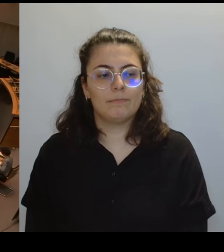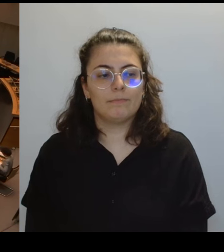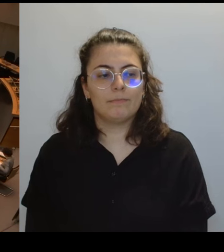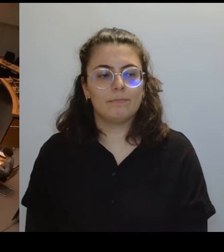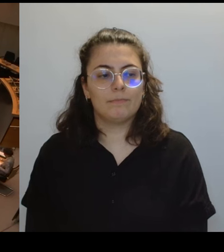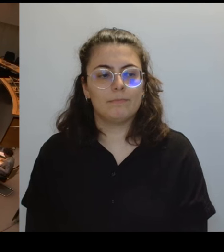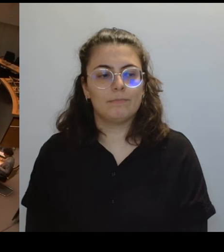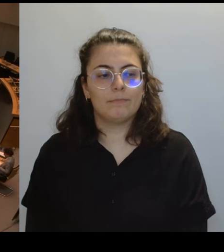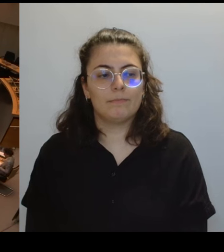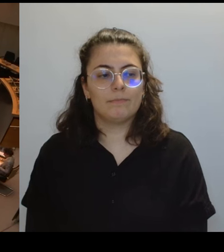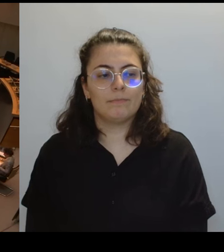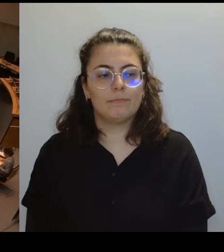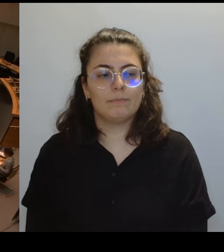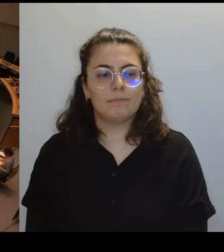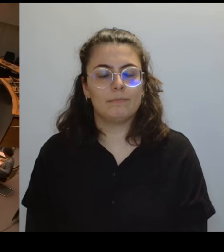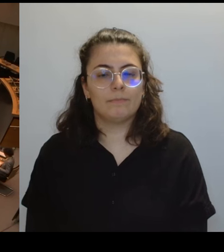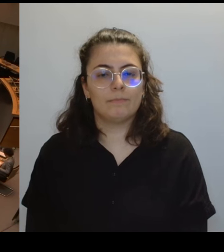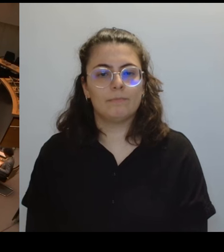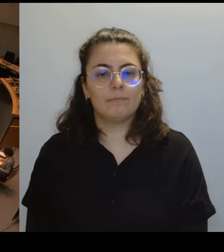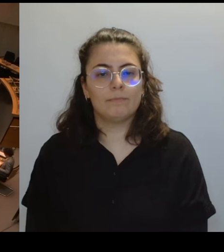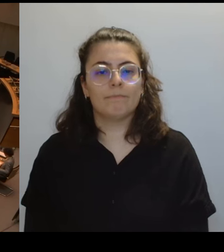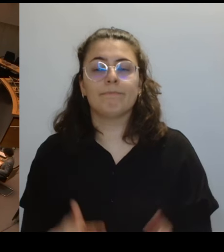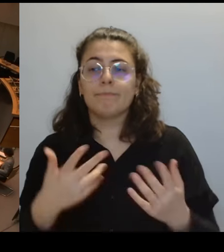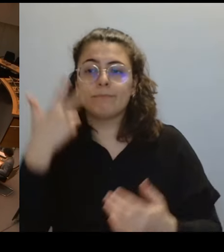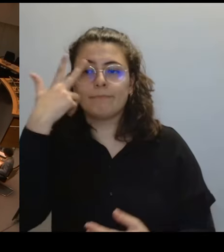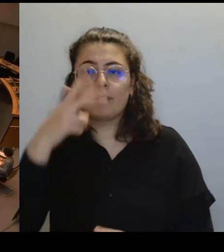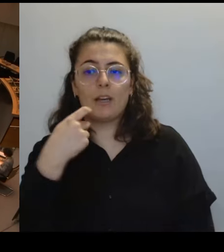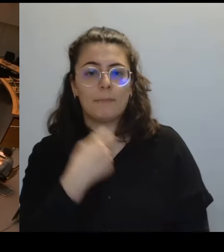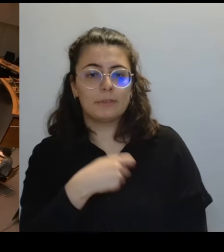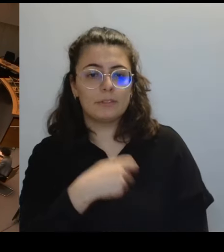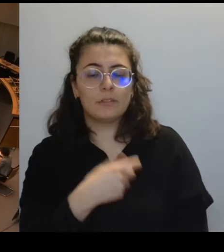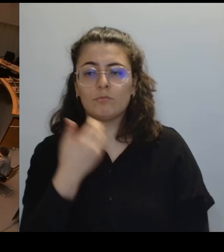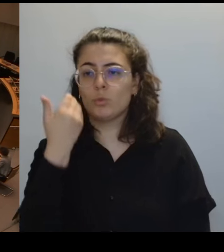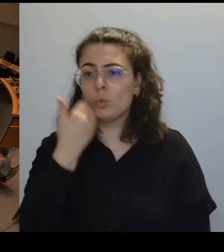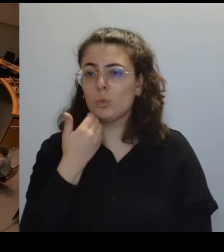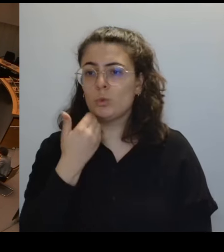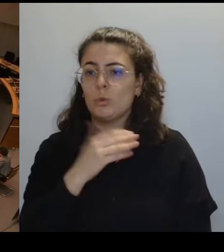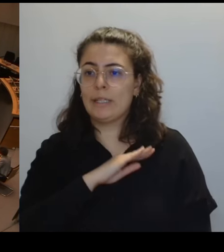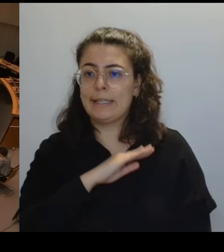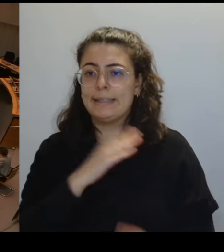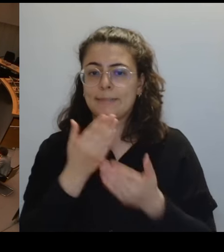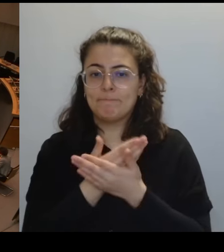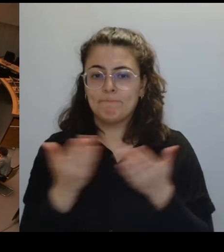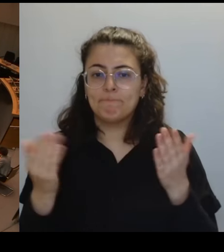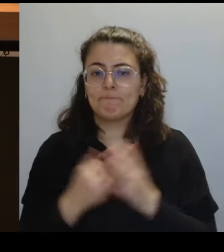(Rednerwechsel) Herr Präsident! Liebe Kolleginnen und Kollegen! Ich bin erst mal froh, dass der Senat und die WVG endlich reagiert haben